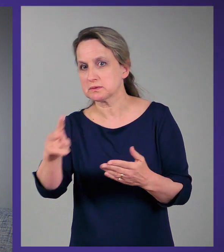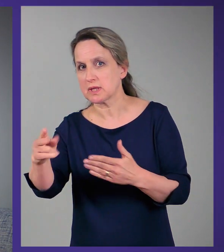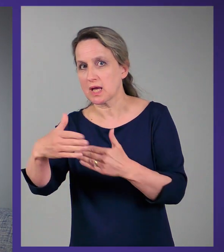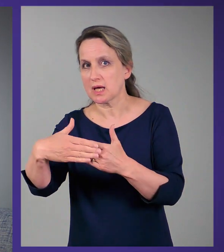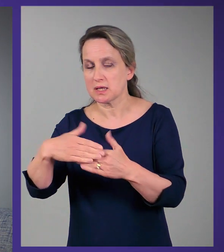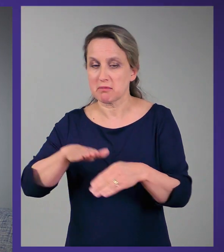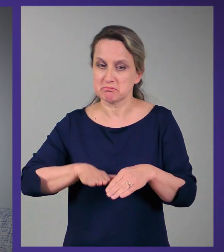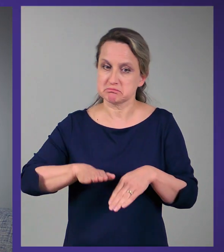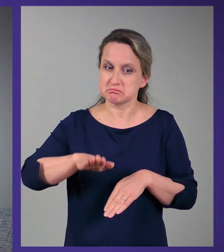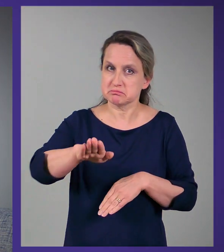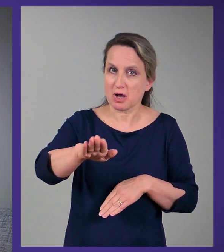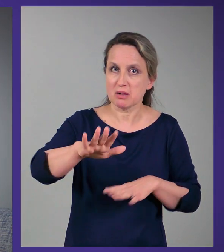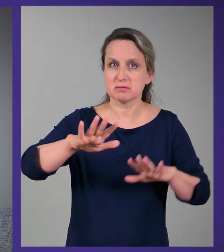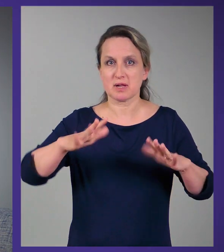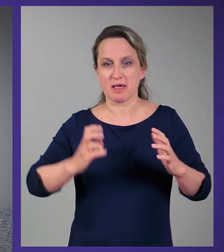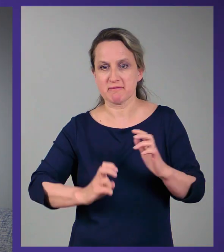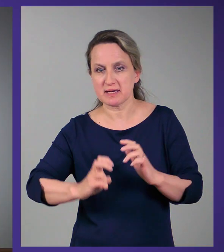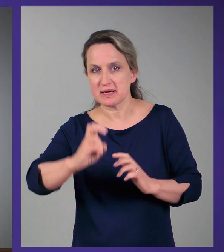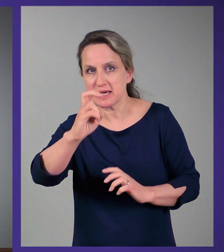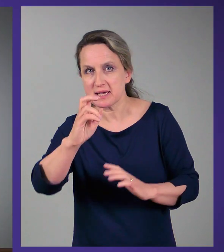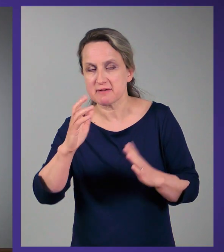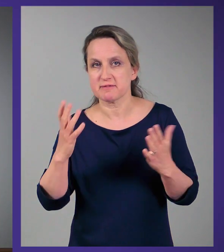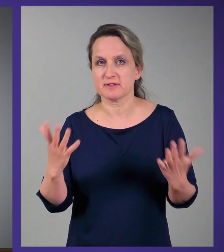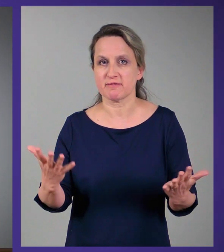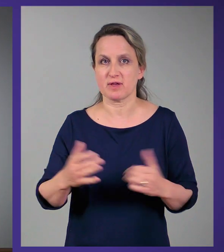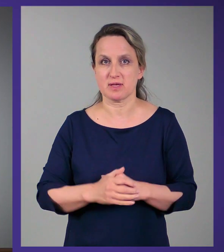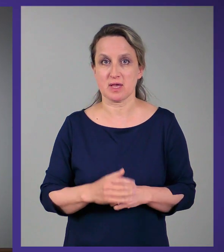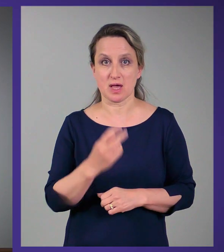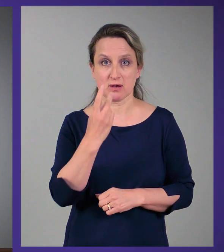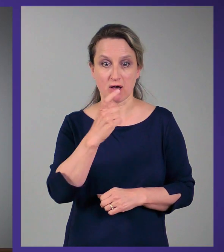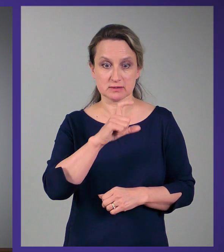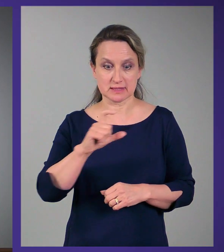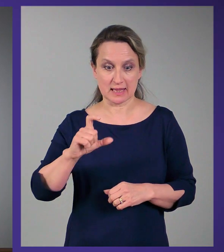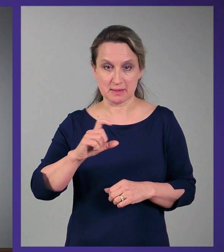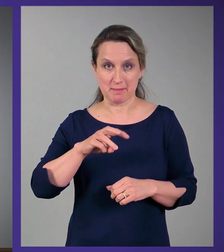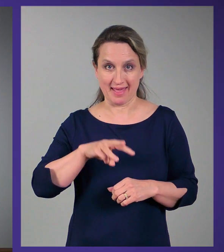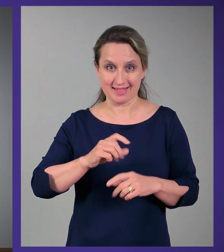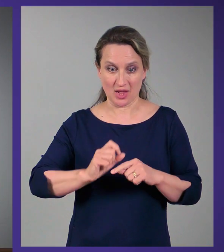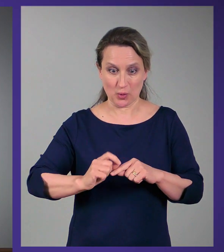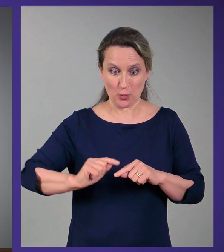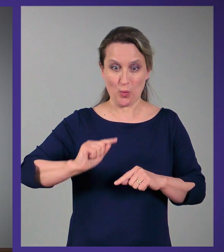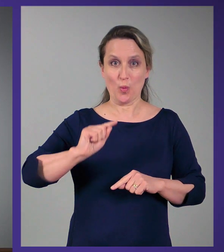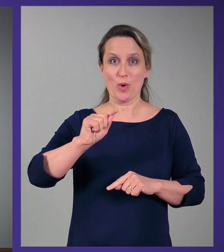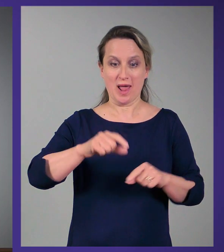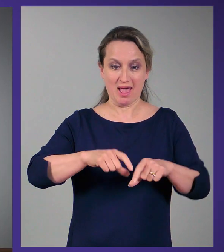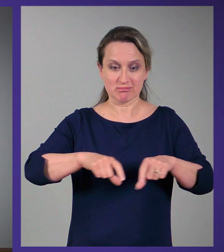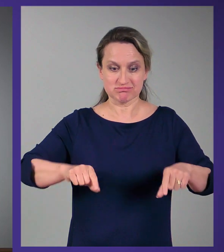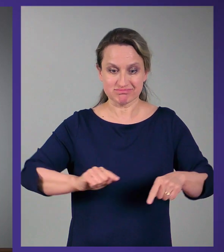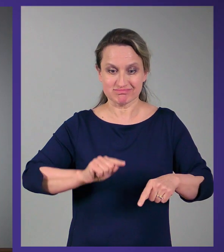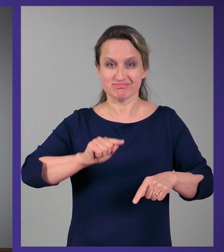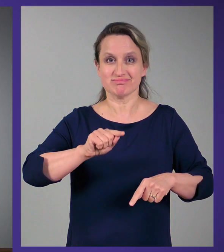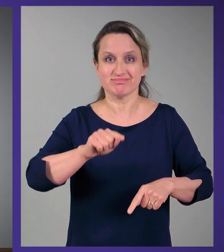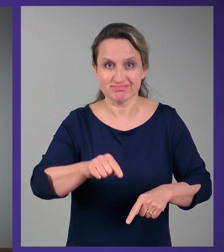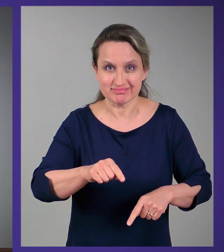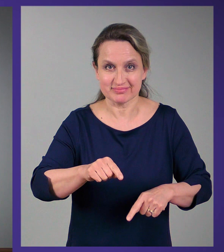kas siis kaldteest või liftiga. Üle kahe sentimeetrised lävepakud on takistuseks liikumisabivahendi kasutajatele.